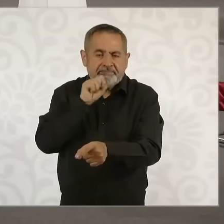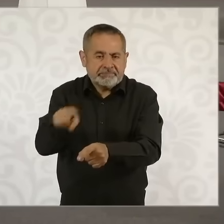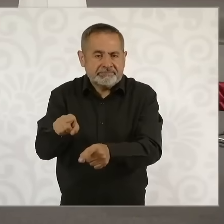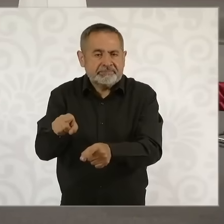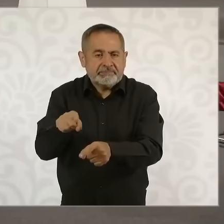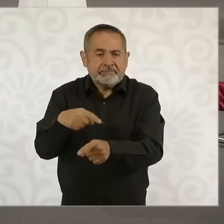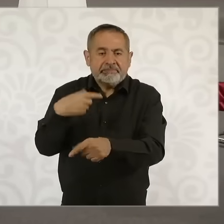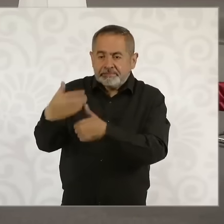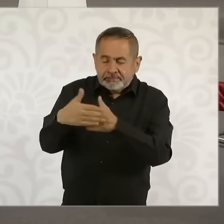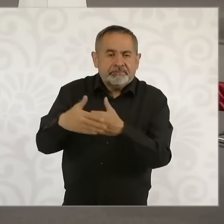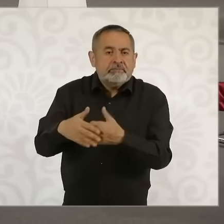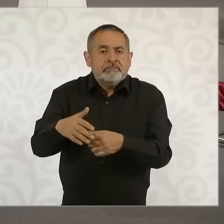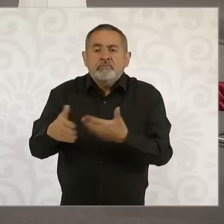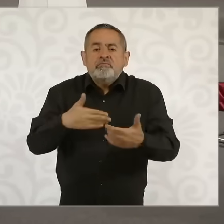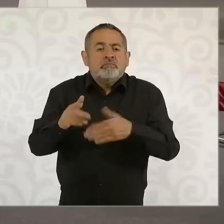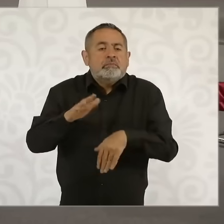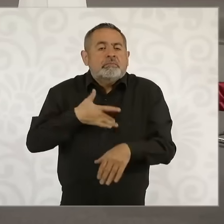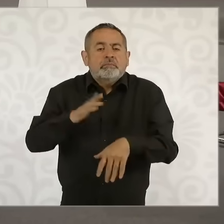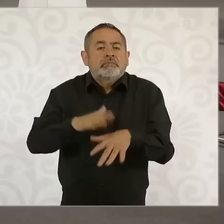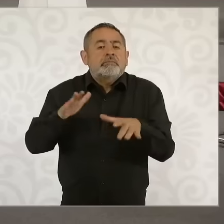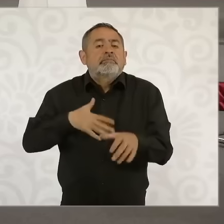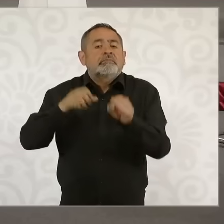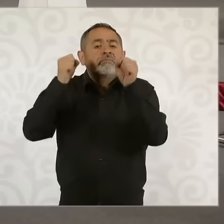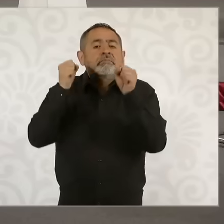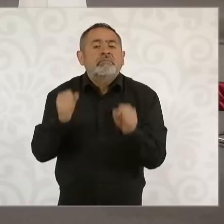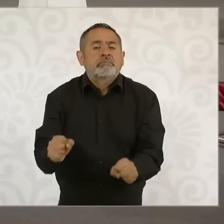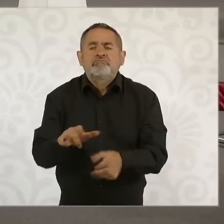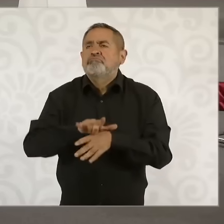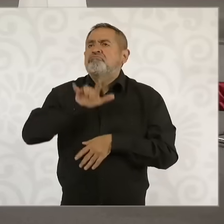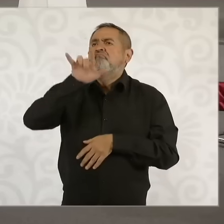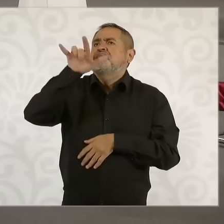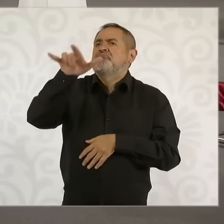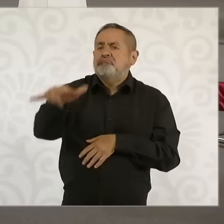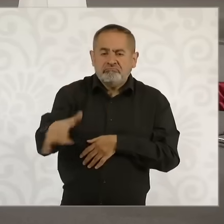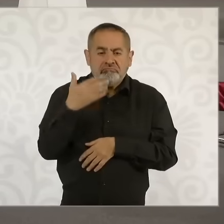a ser la seguridad operacional, la sostenibilidad. ¿Por qué? porque son aeronaves altamente